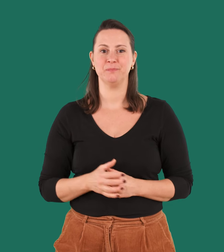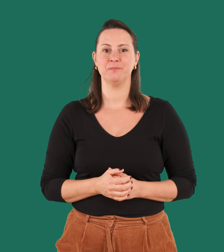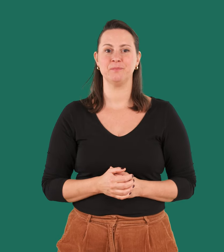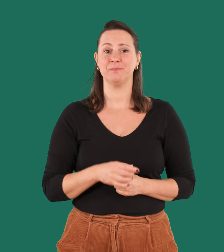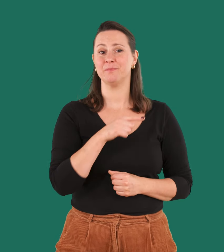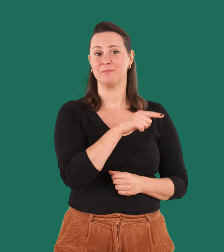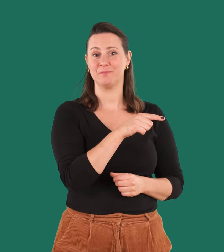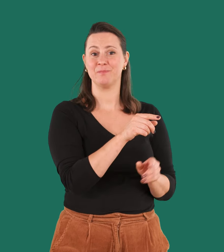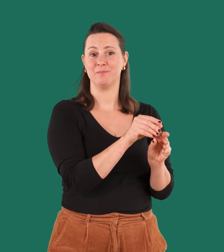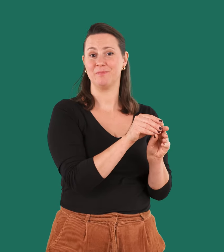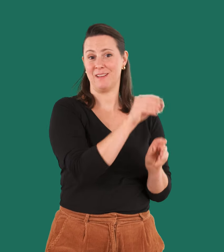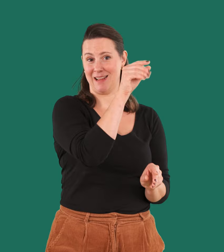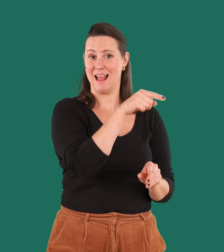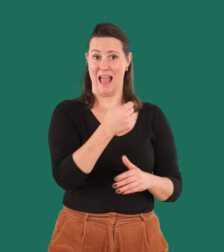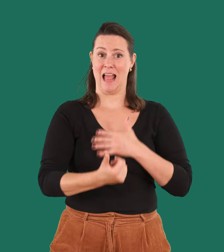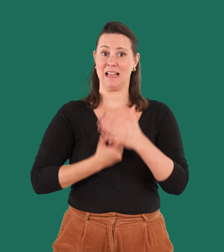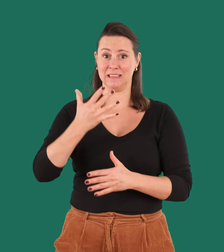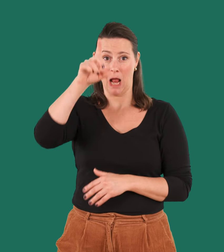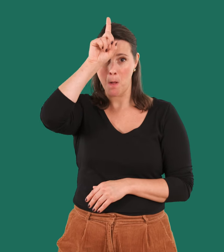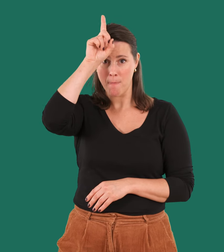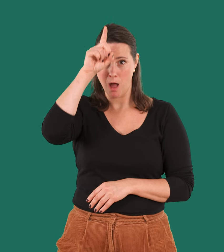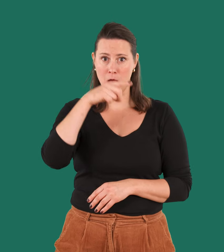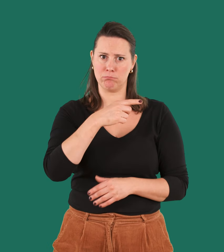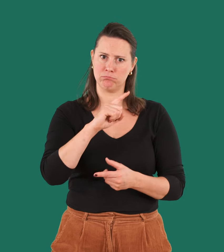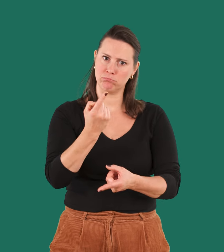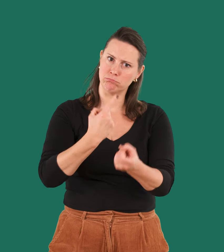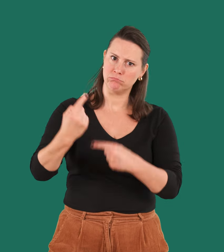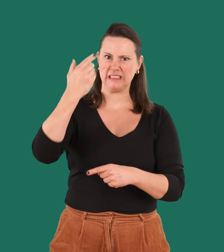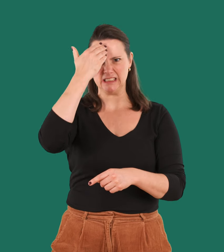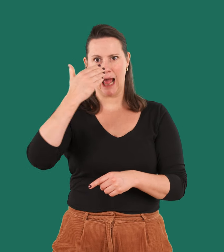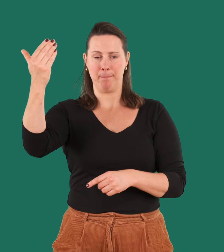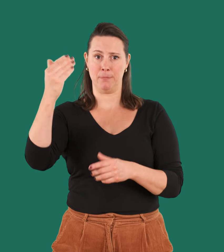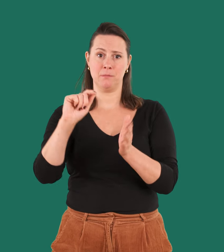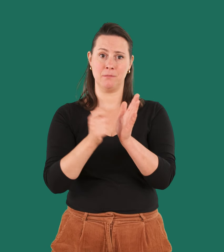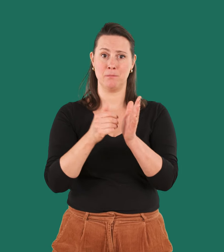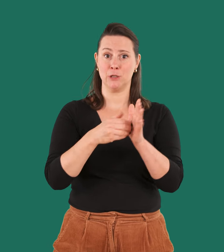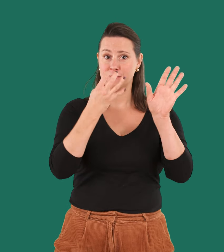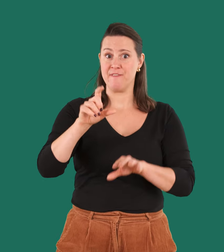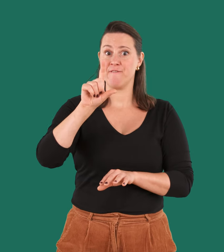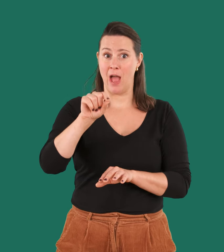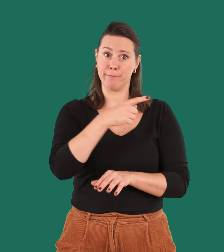Cet artiste allemand atteint la reconnaissance dans les années 1920,